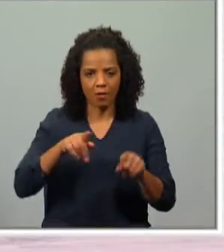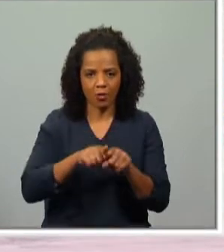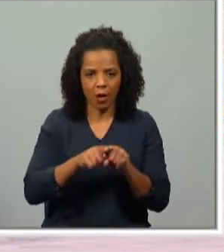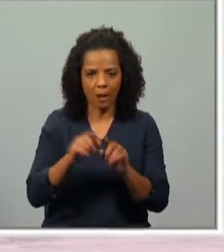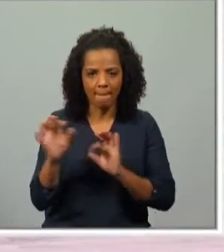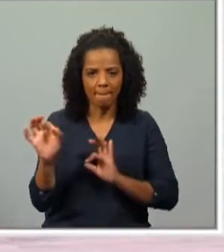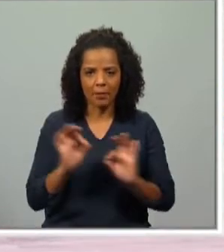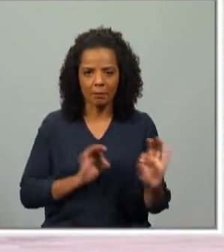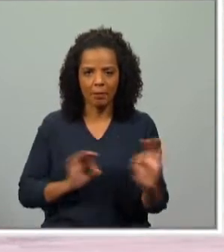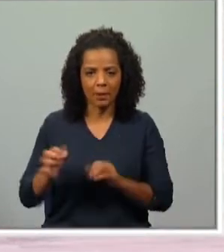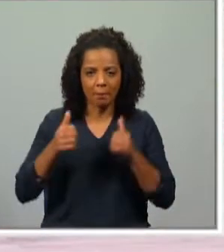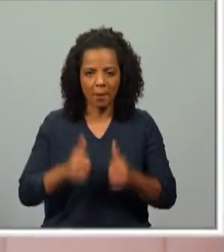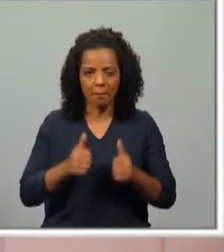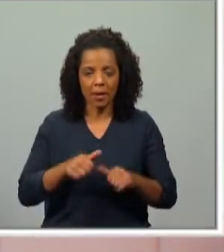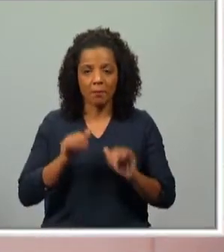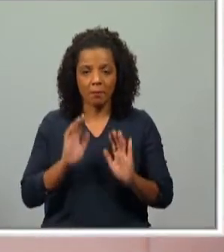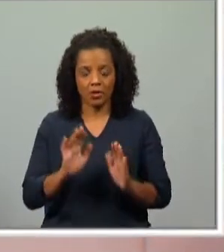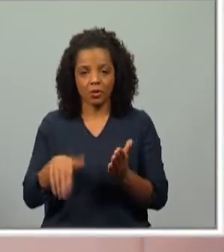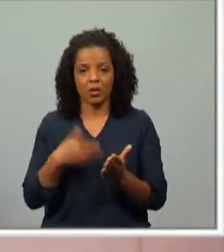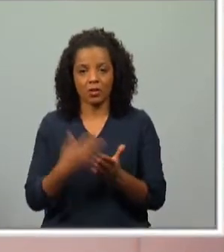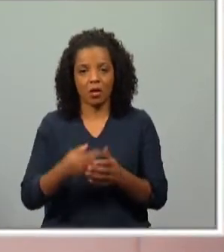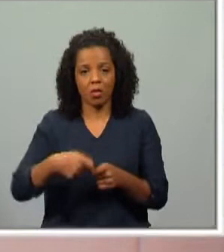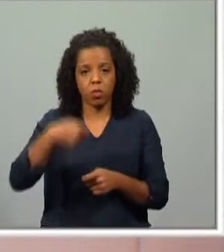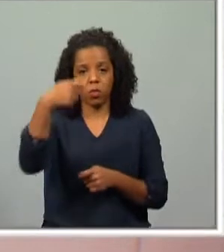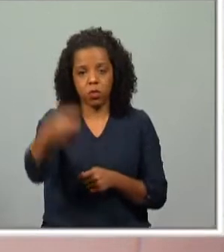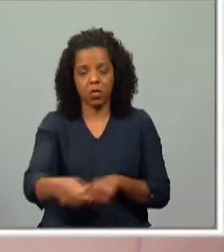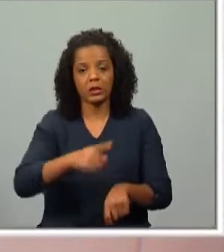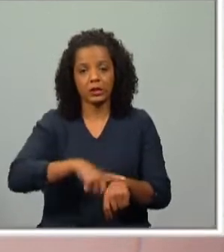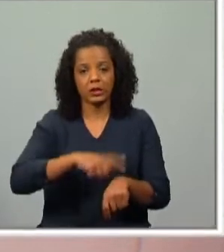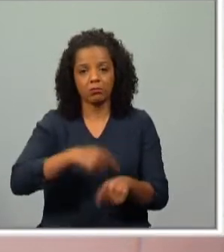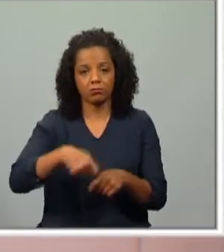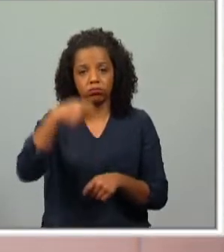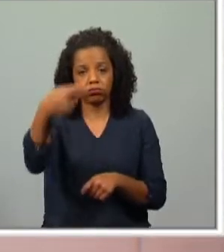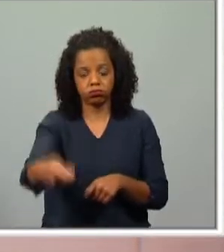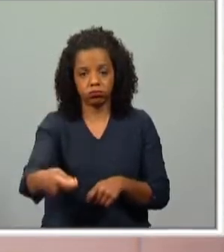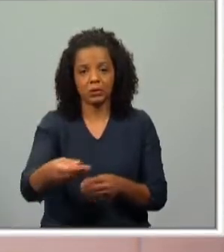as suas obras mas acabava por prolongar o tempo de entrega e isso aos editores 他的作品，但最終延長了交貨時間和給編輯的時間